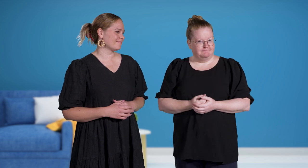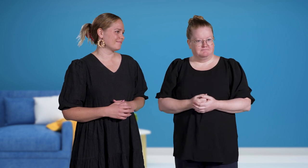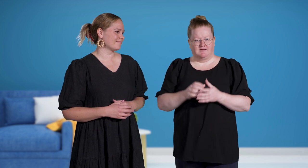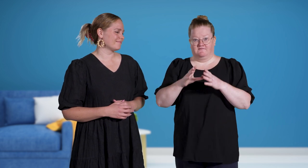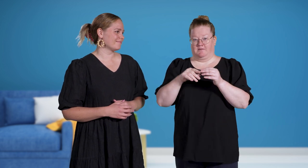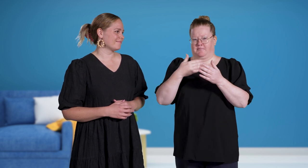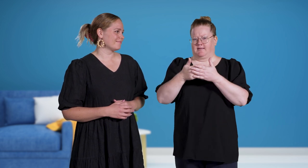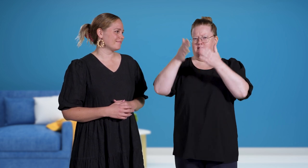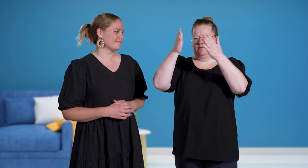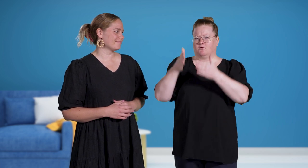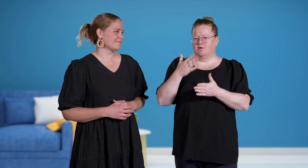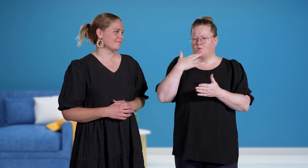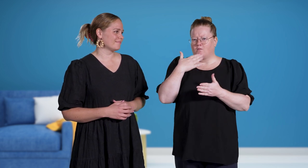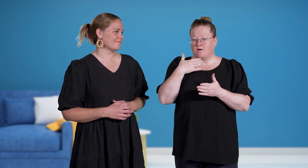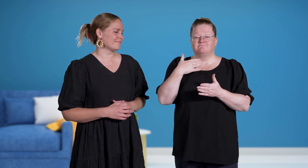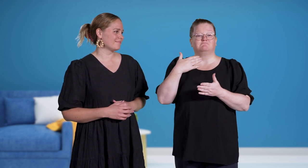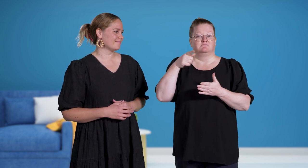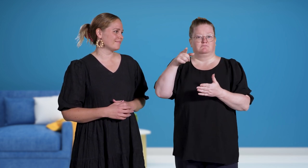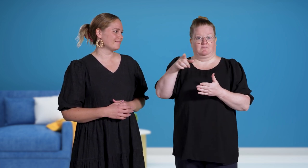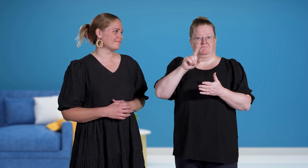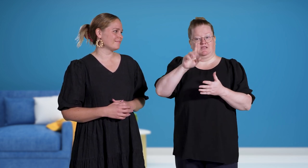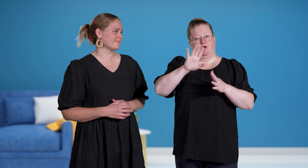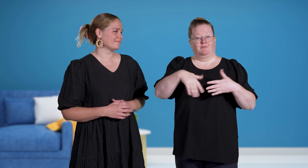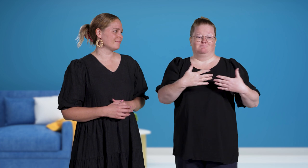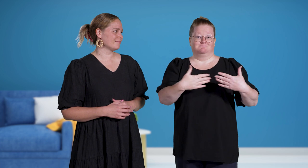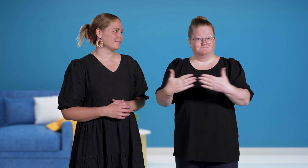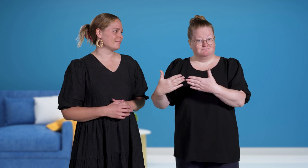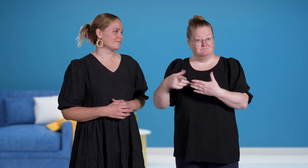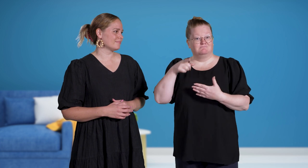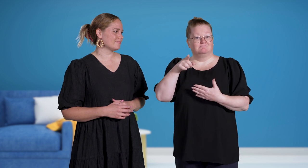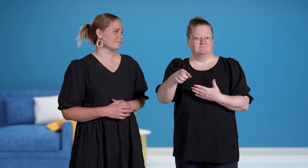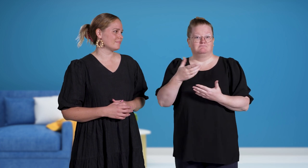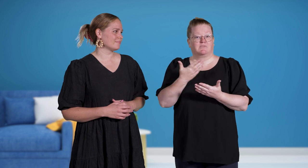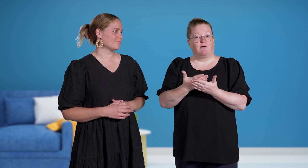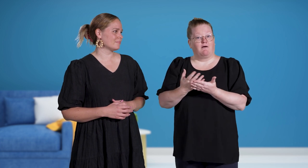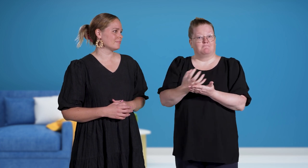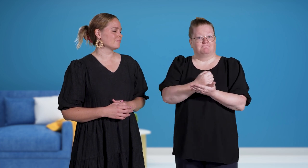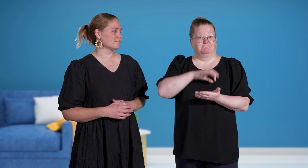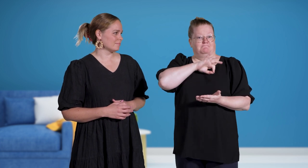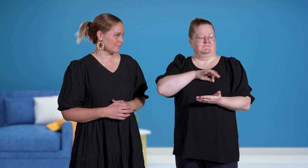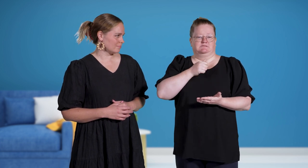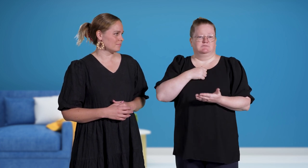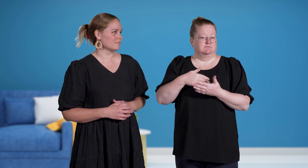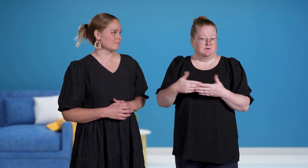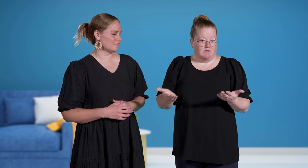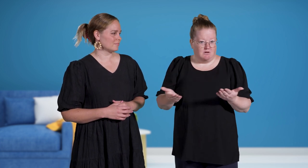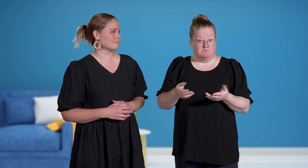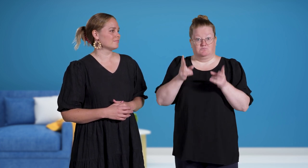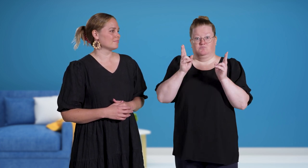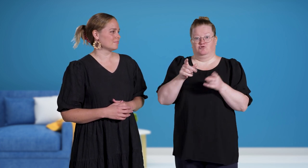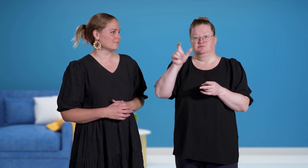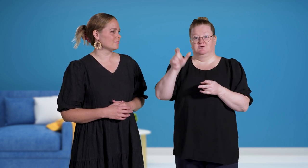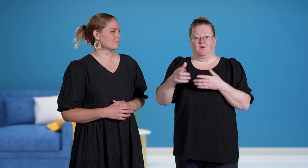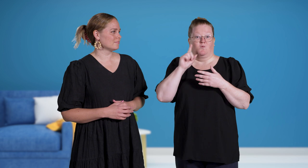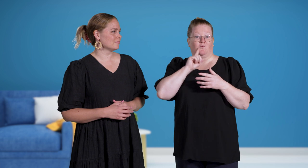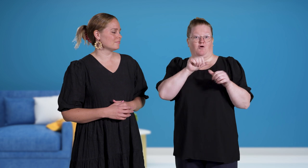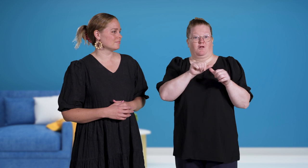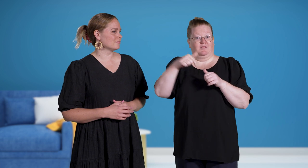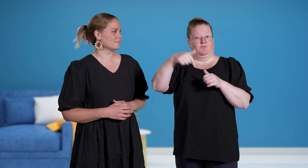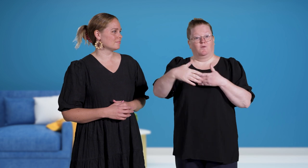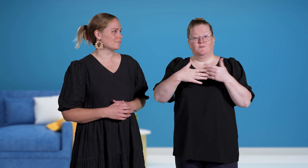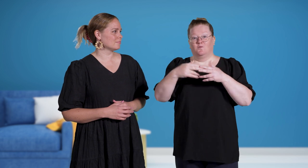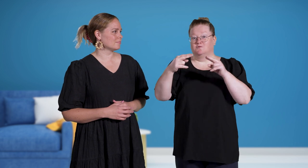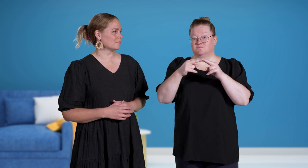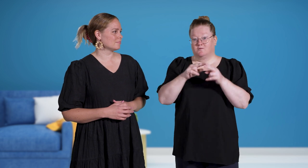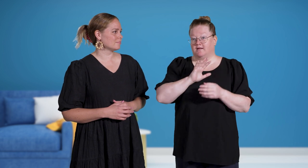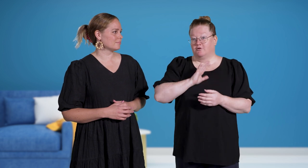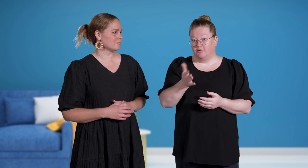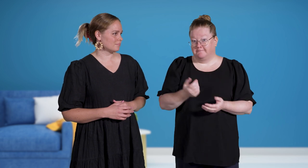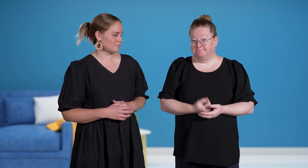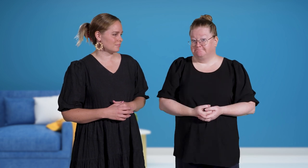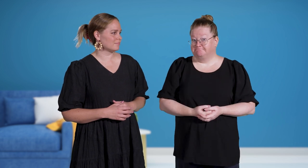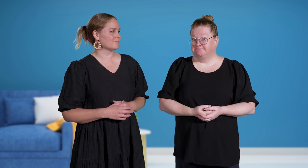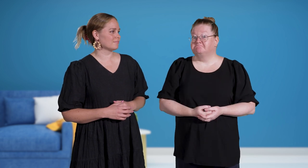Vapaaehtoinen on sellainen, joka ei ole saanut rahallista korvausta tekemästään hommasta eikä ole työsuhteessa Kuurojen Liittoon.